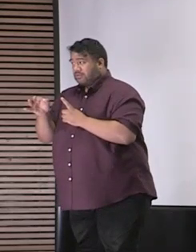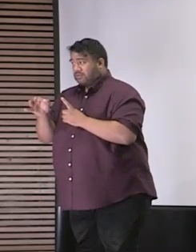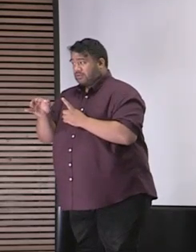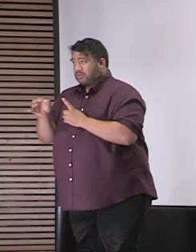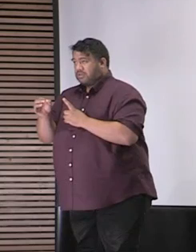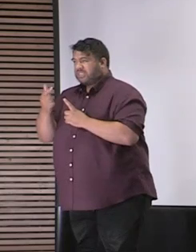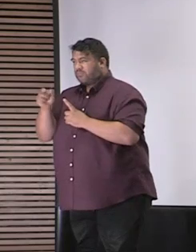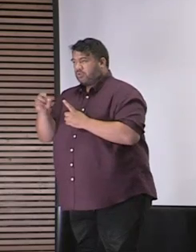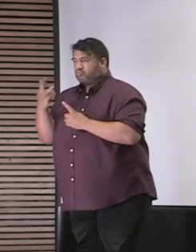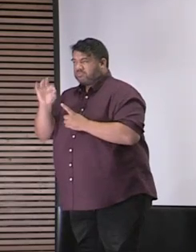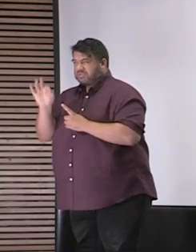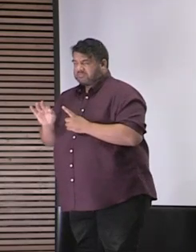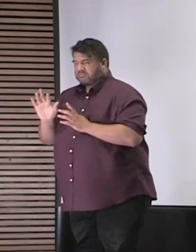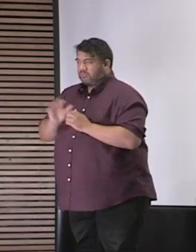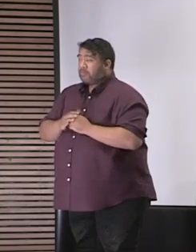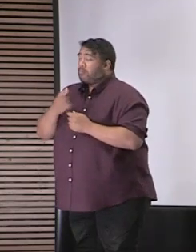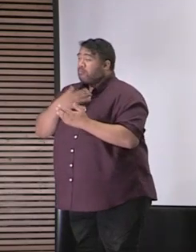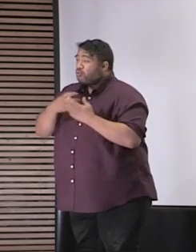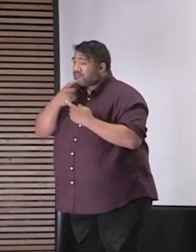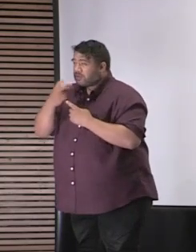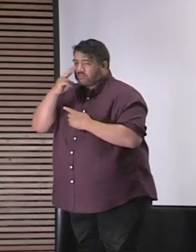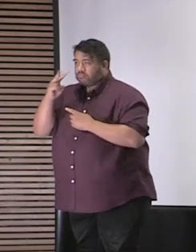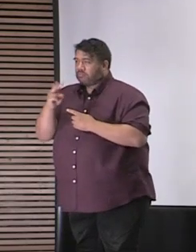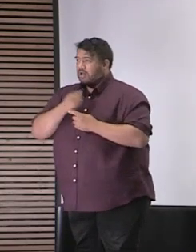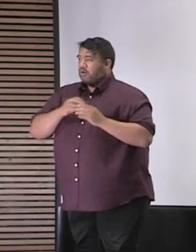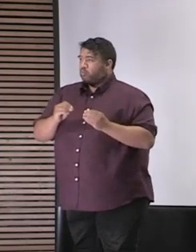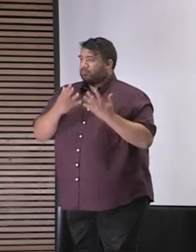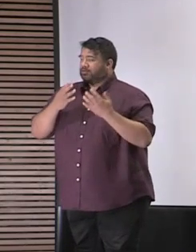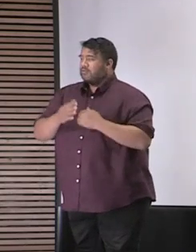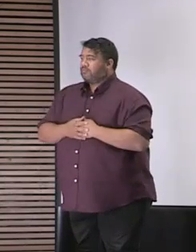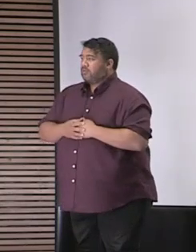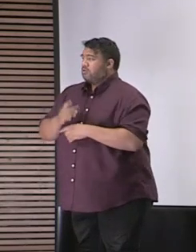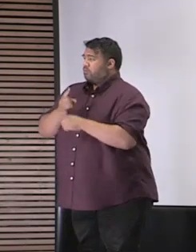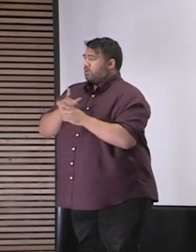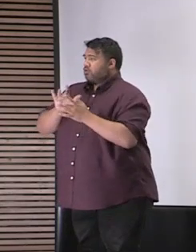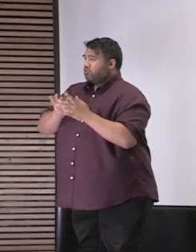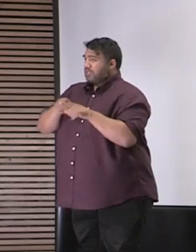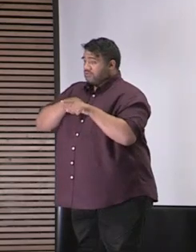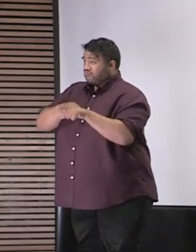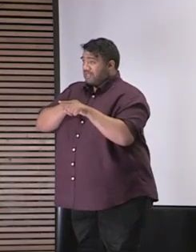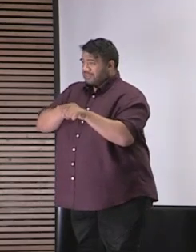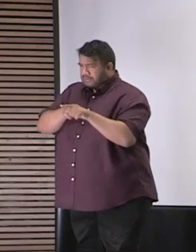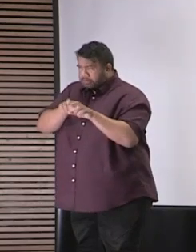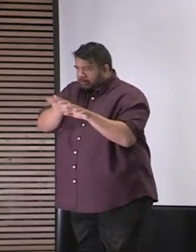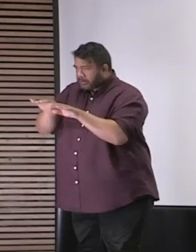Actualmente europeo 74%, asiático 8. 3%, maoríes, 7.